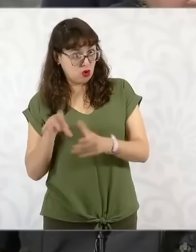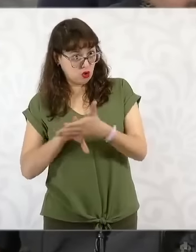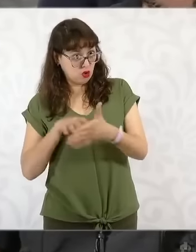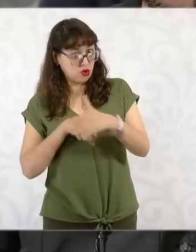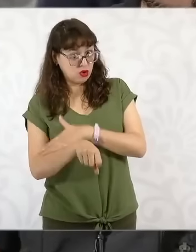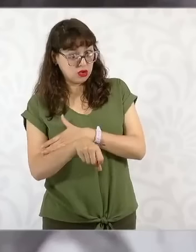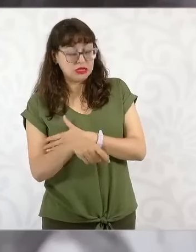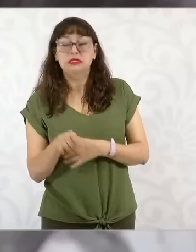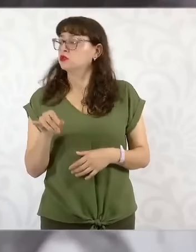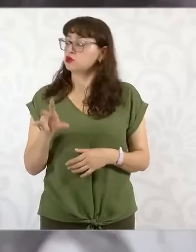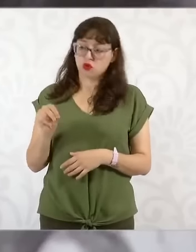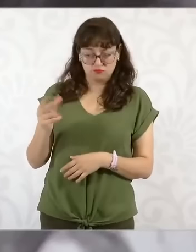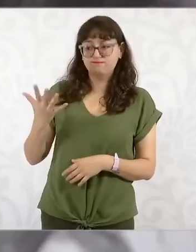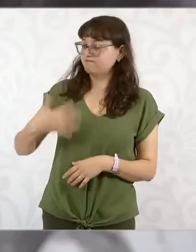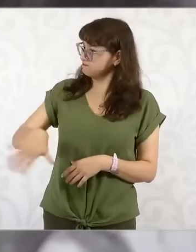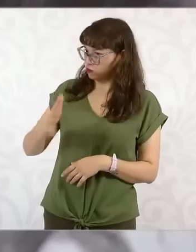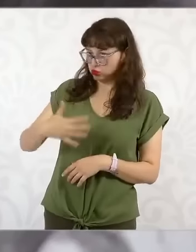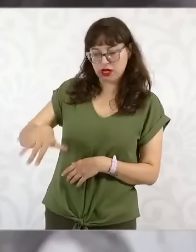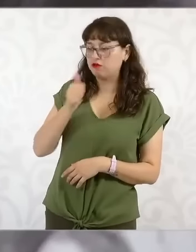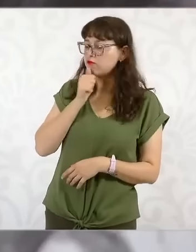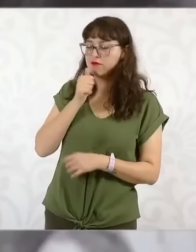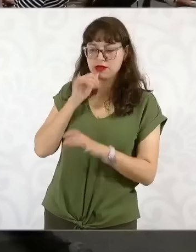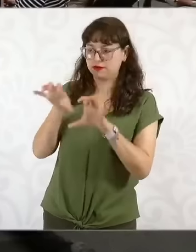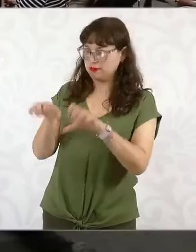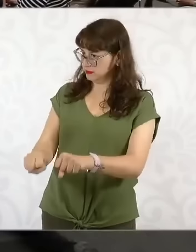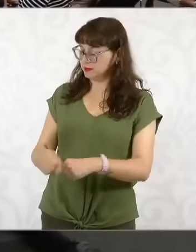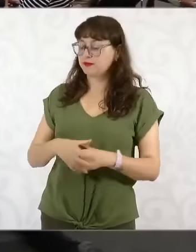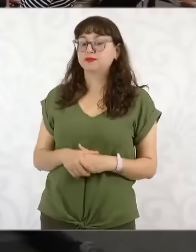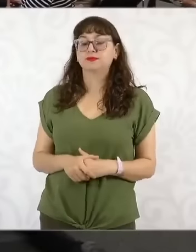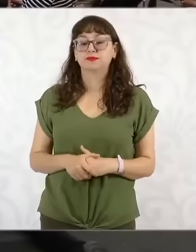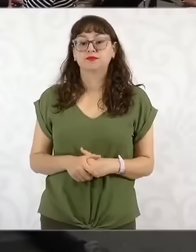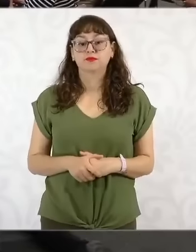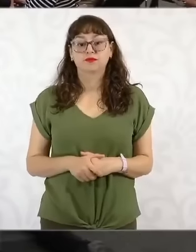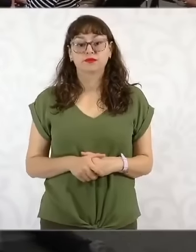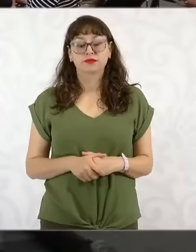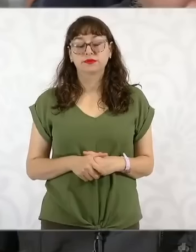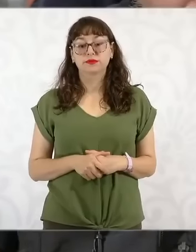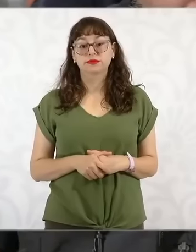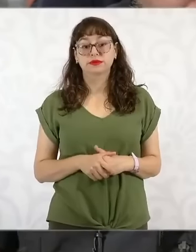condición? Está libre y estamos en búsqueda de él. Okay. Ya. Eh, ¿lo tienen tienen algún indicio de